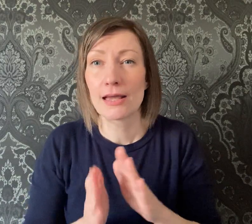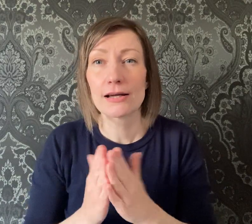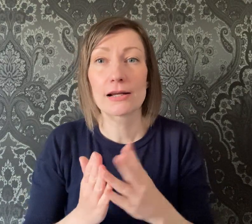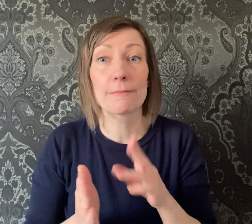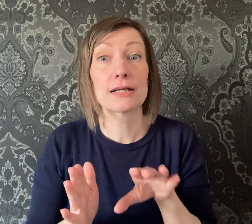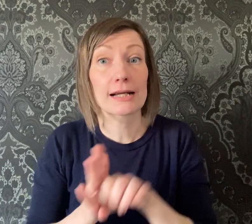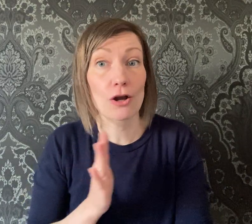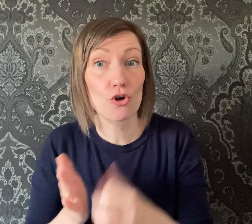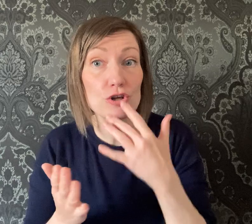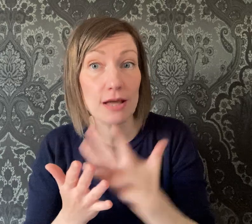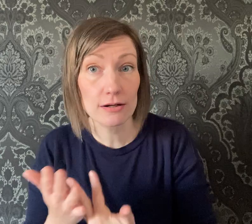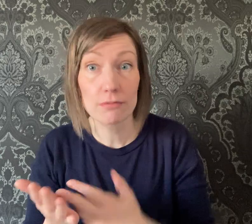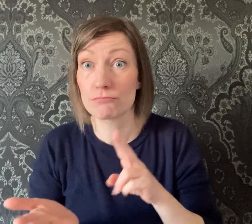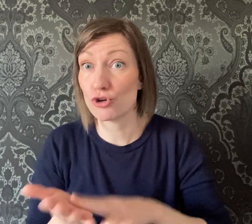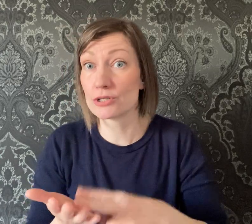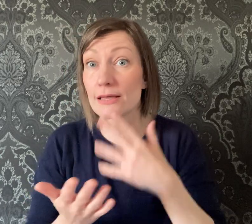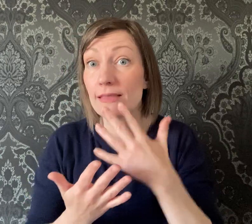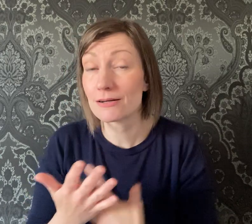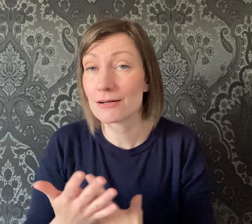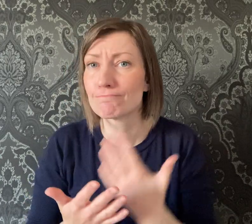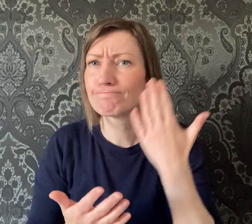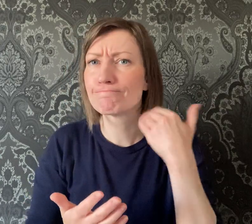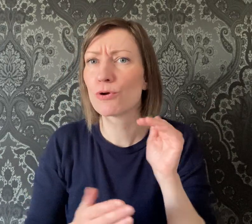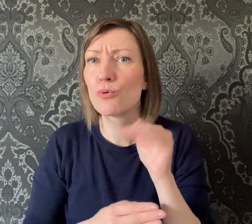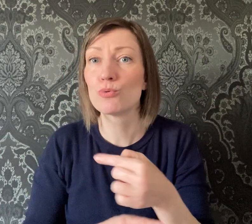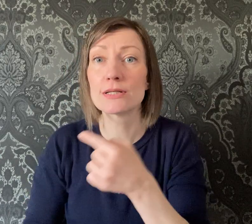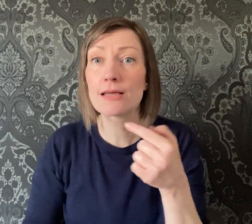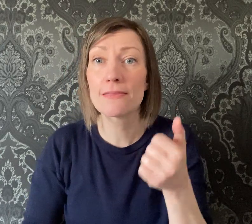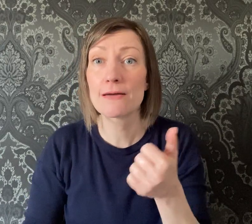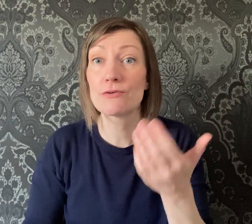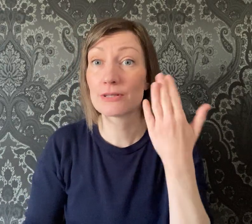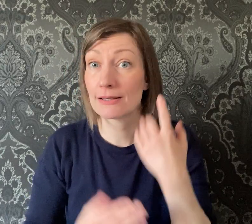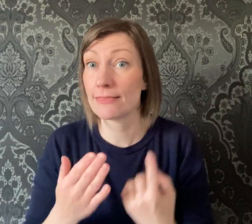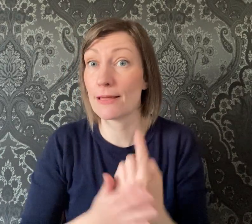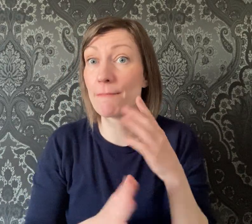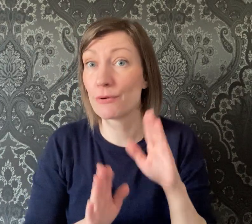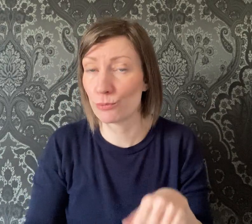Kirja on rikostarina, tositarina yli sadan vuoden takaa.